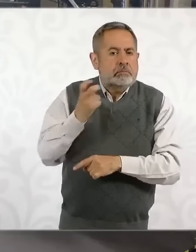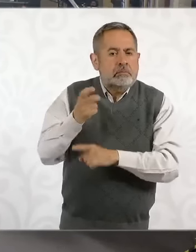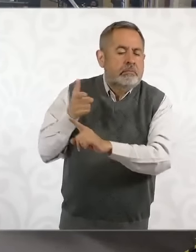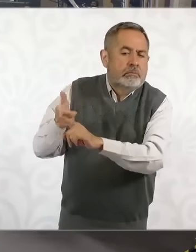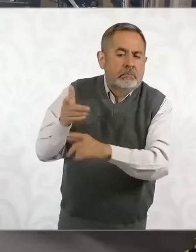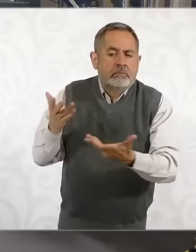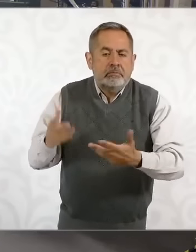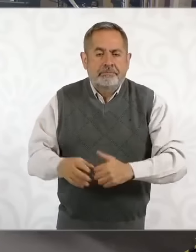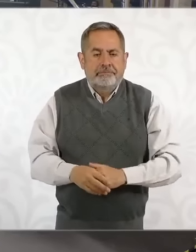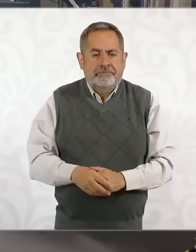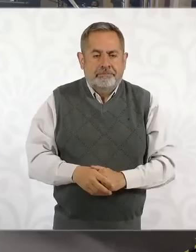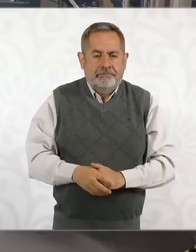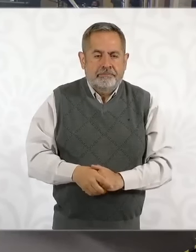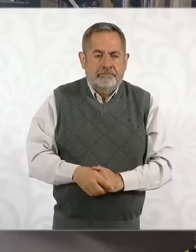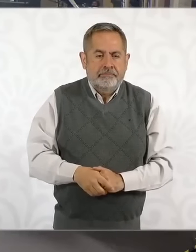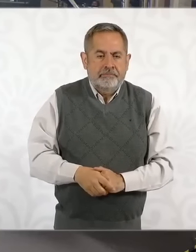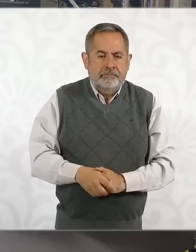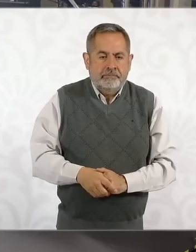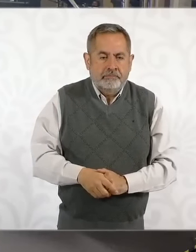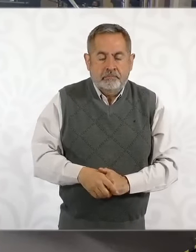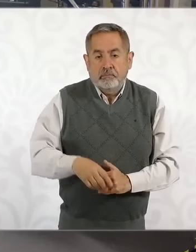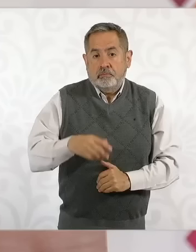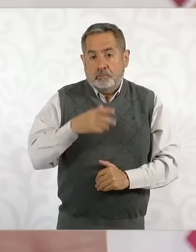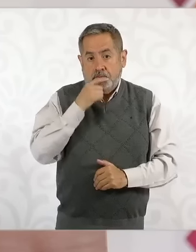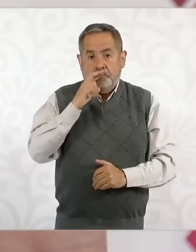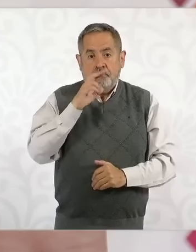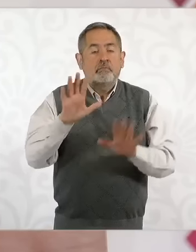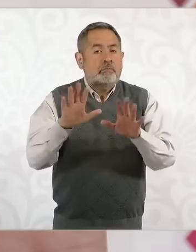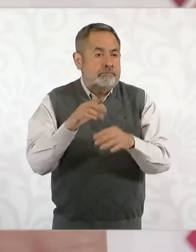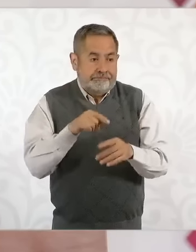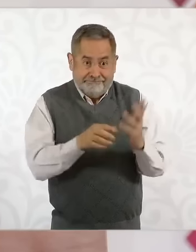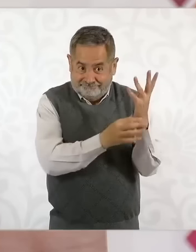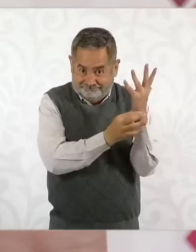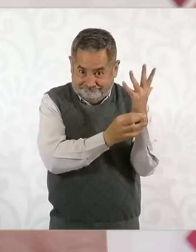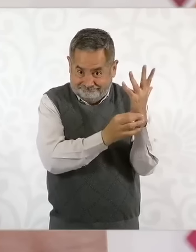Es a lo que se refieren ellos. Ellos son los detenidos, son los que mencionaron ese término